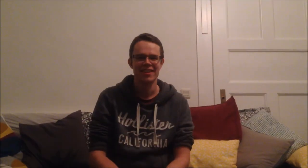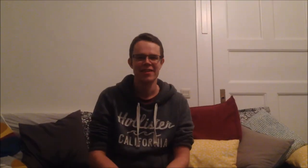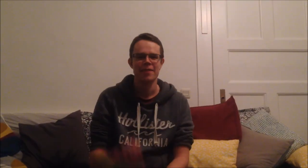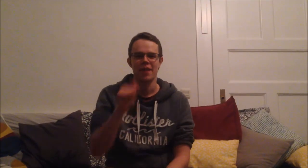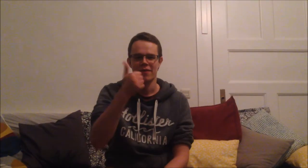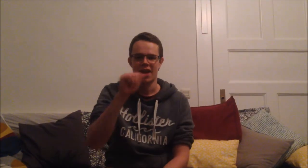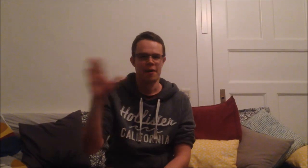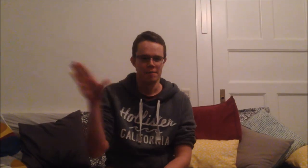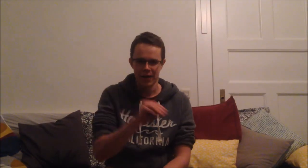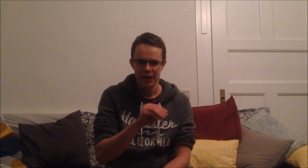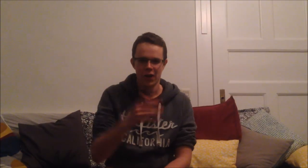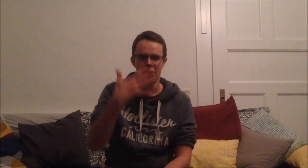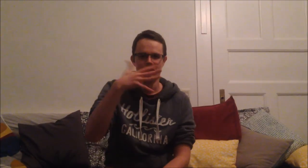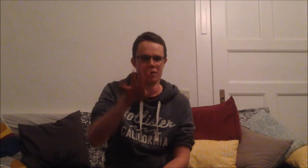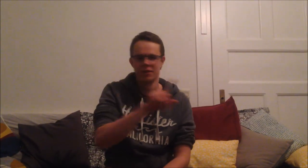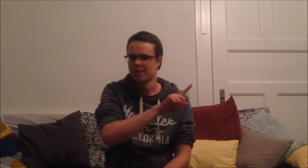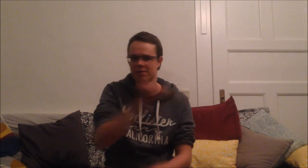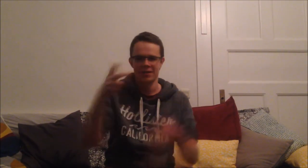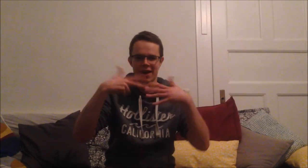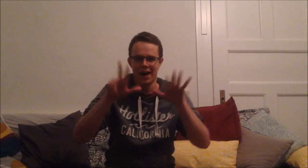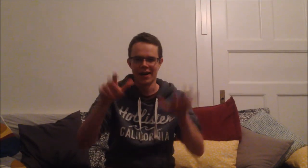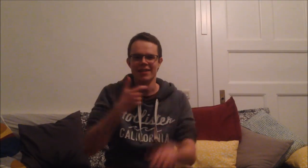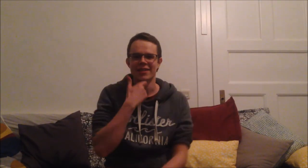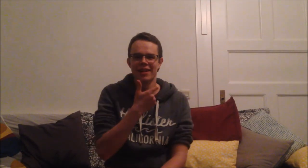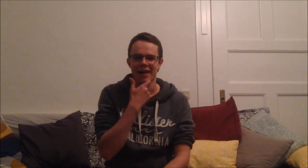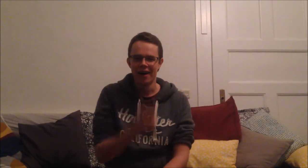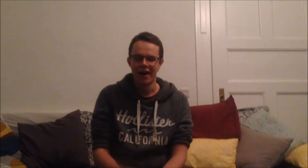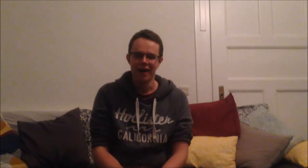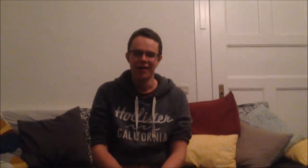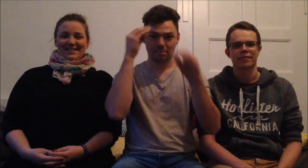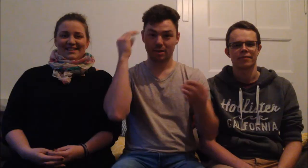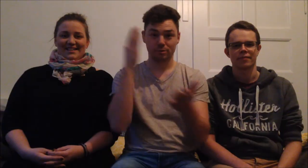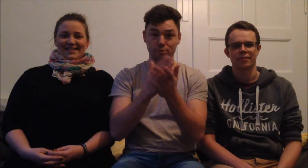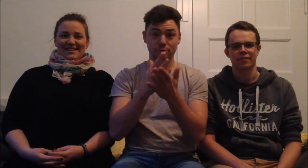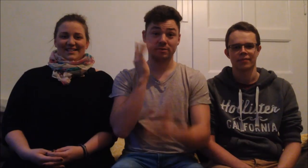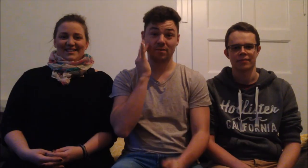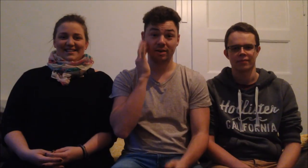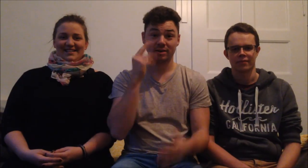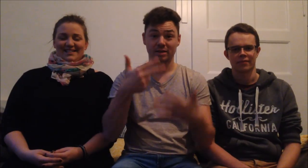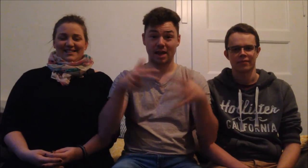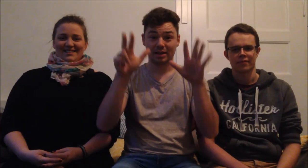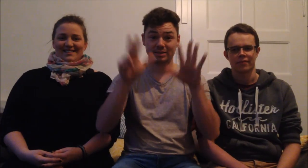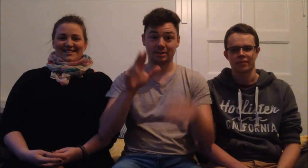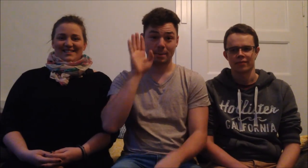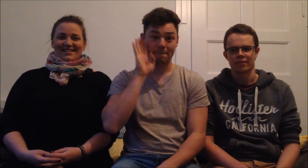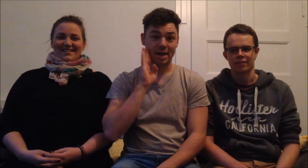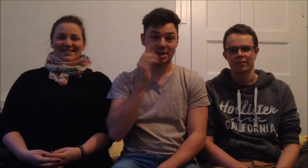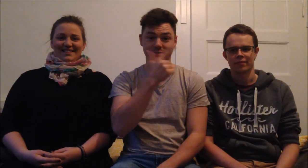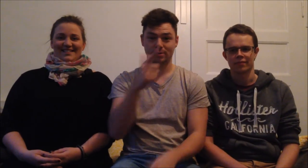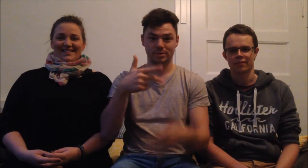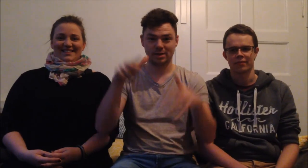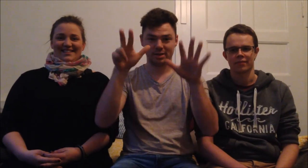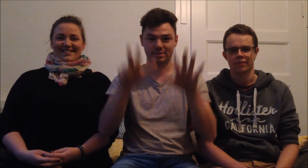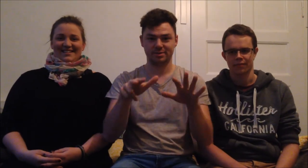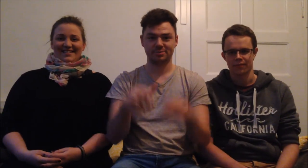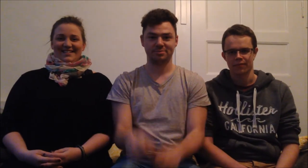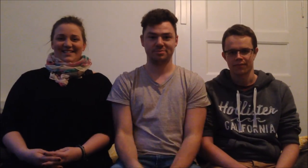Wer mit möchte? Alter: 15 - 18 Jahre Anmelde-Schluss: 18. Mai 2018